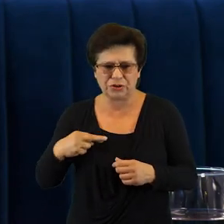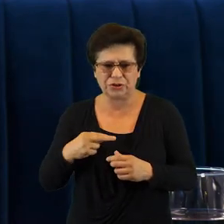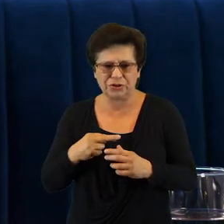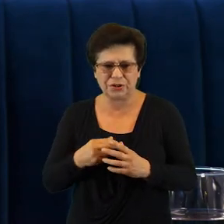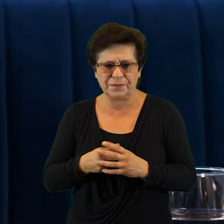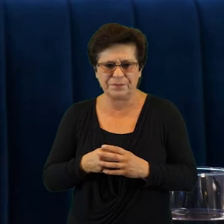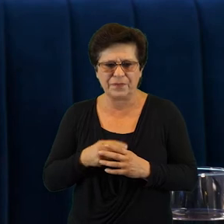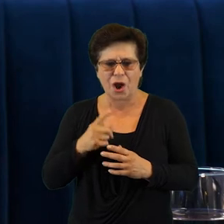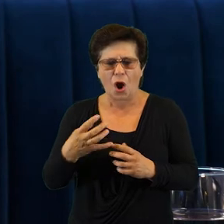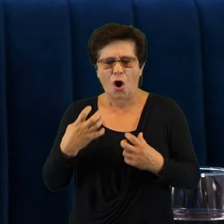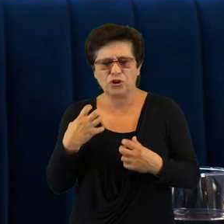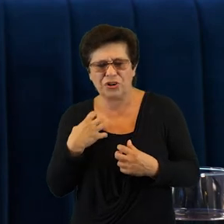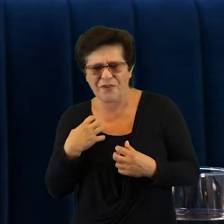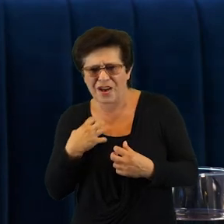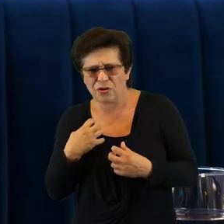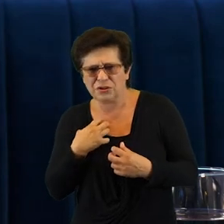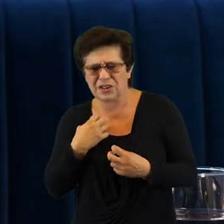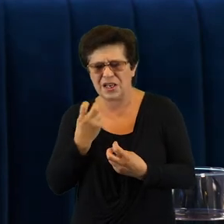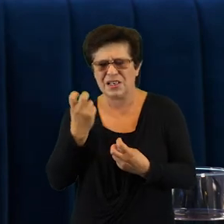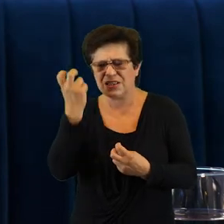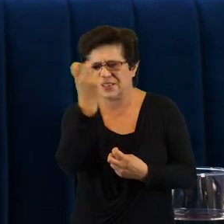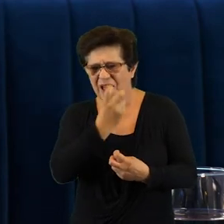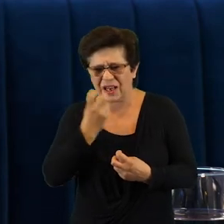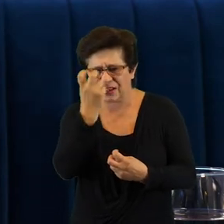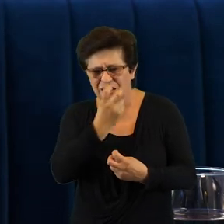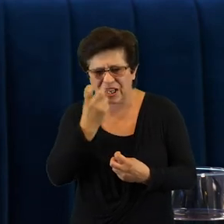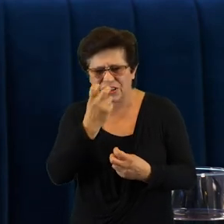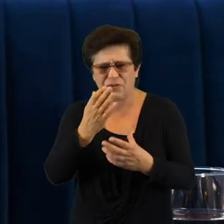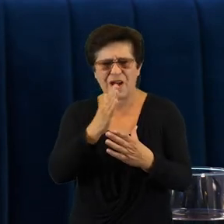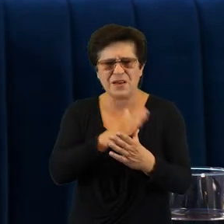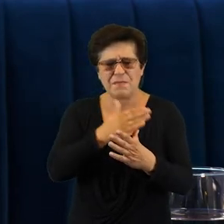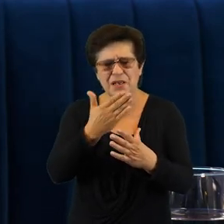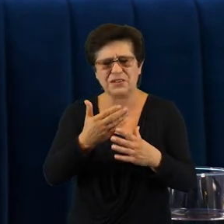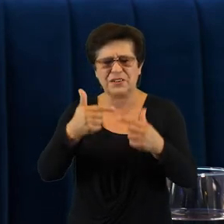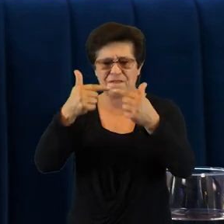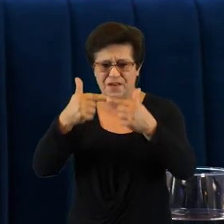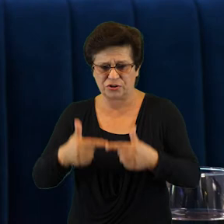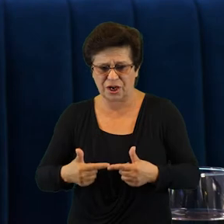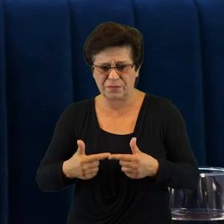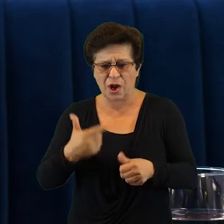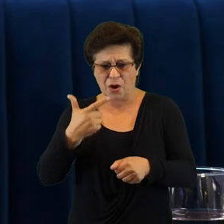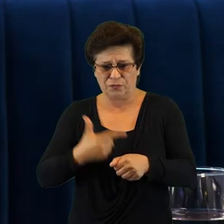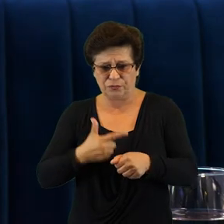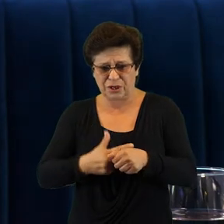to ożywające zainteresowanie pisarzami "między wierszami". Otóż w 20-leciu międzywojennym we Francji